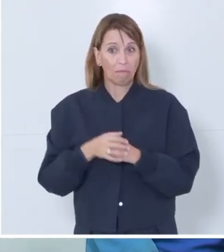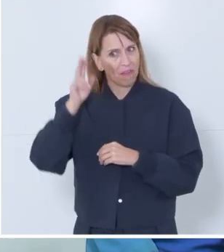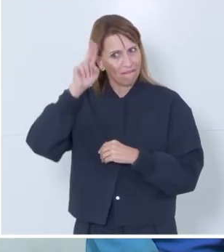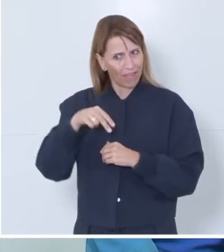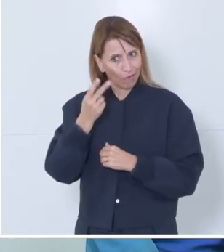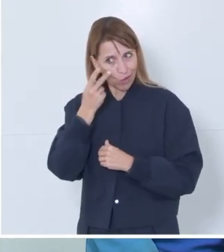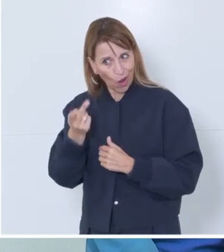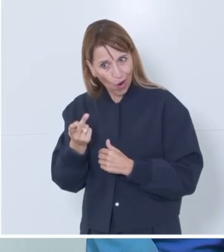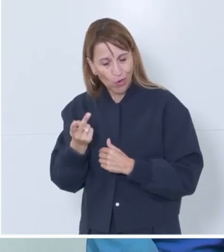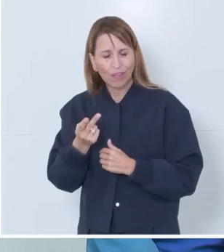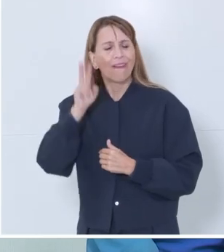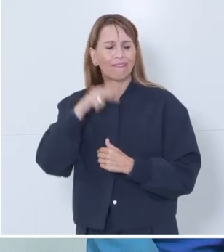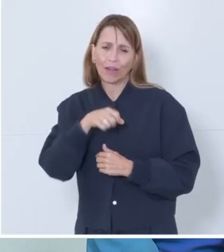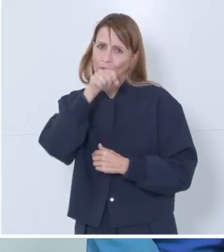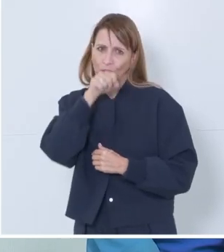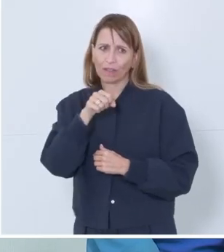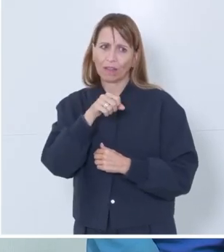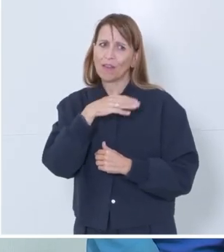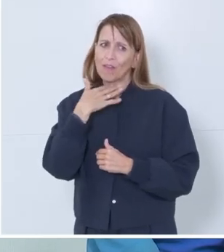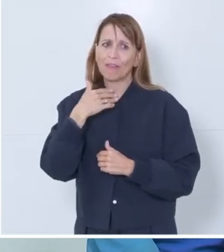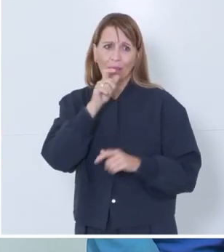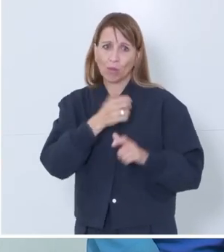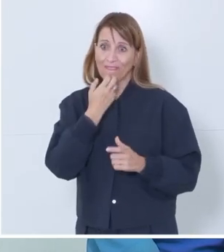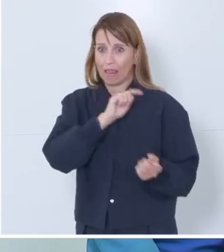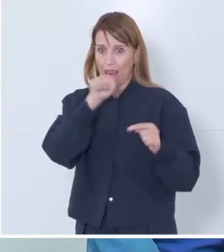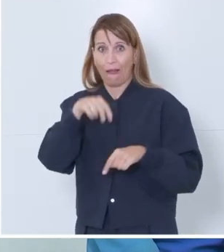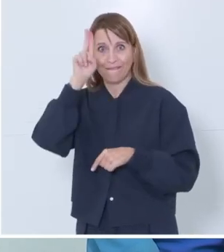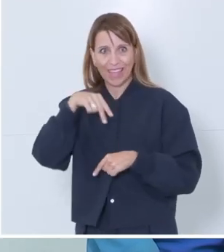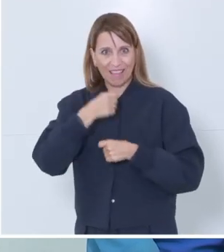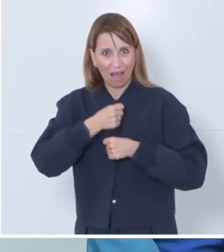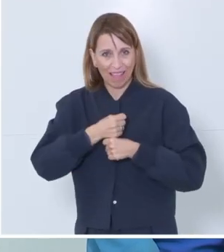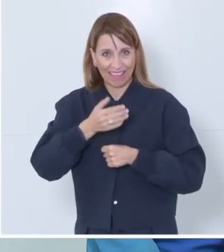ja generell sehr beliebt bei den Zivildienern. Manche lassen sich hier auch bewusst,